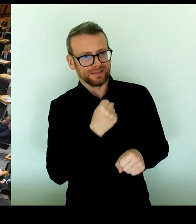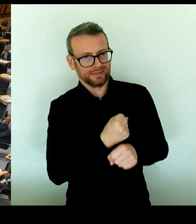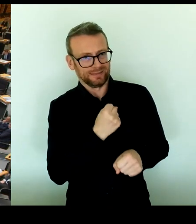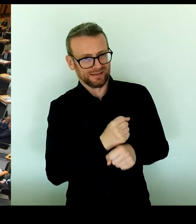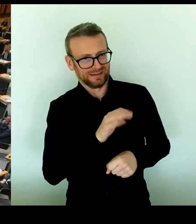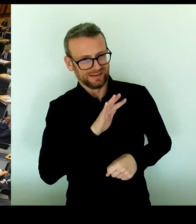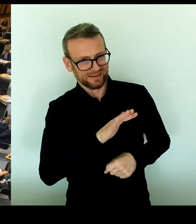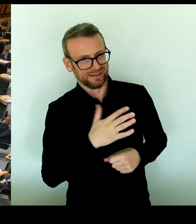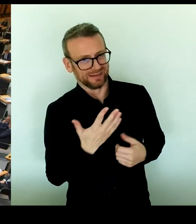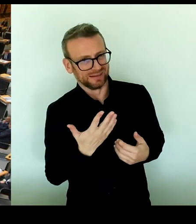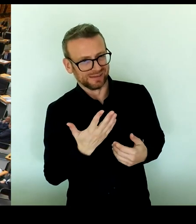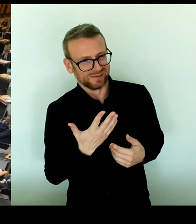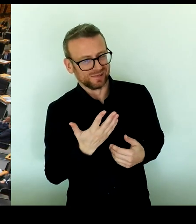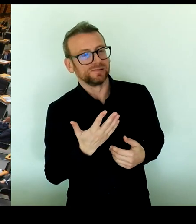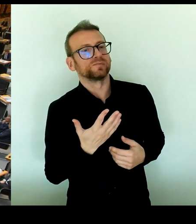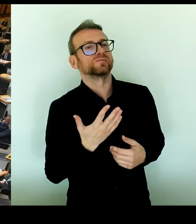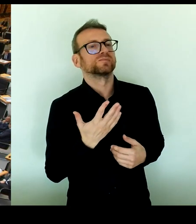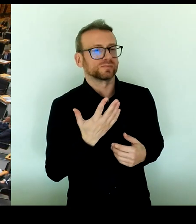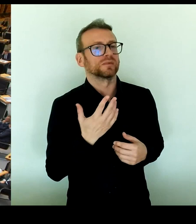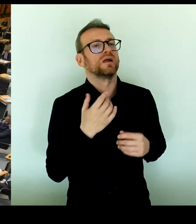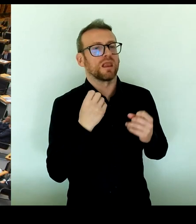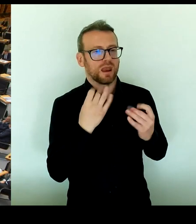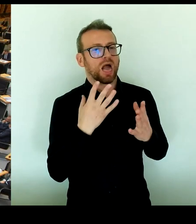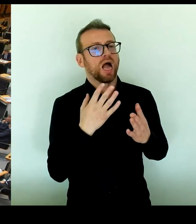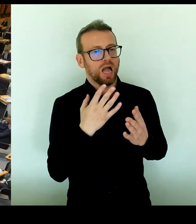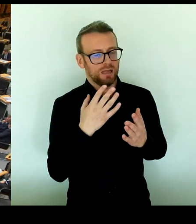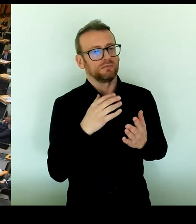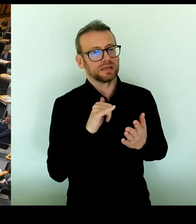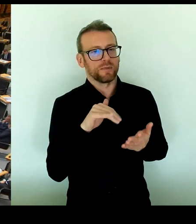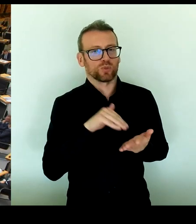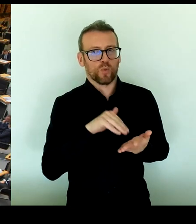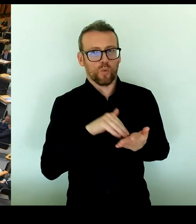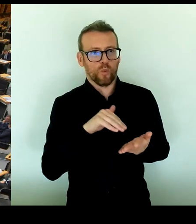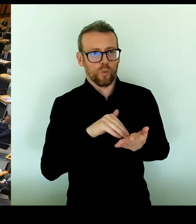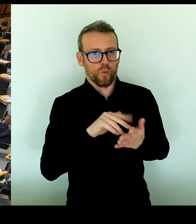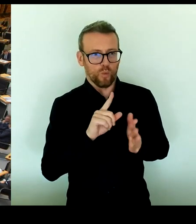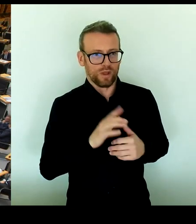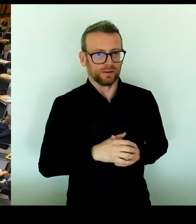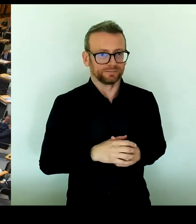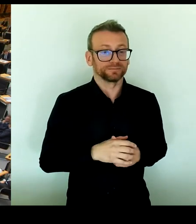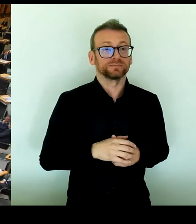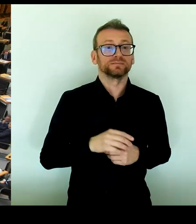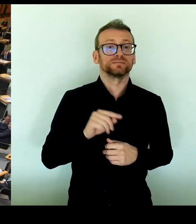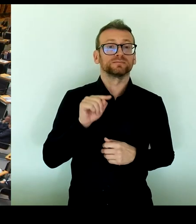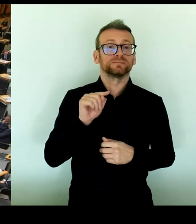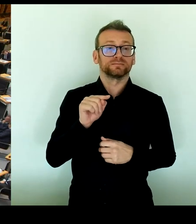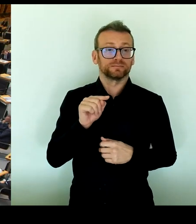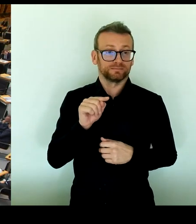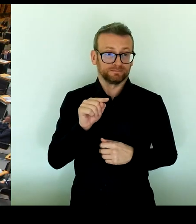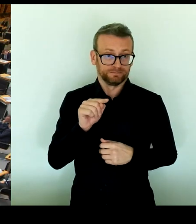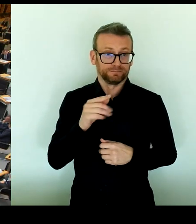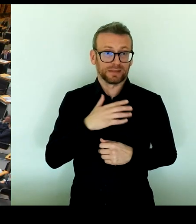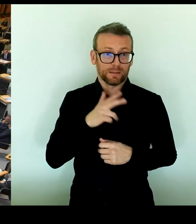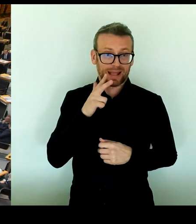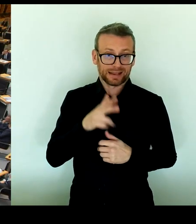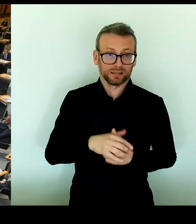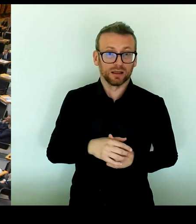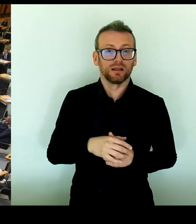(Beifall) (Rednerwechsel) Vielen Dank, Frau Kampp. Und für die Besprechung steht den Fraktionen jeweils eine Redezeit bis zu zehn Minuten